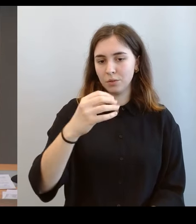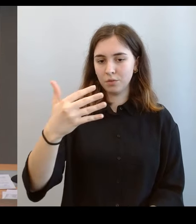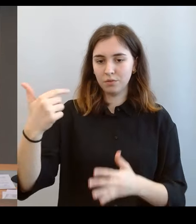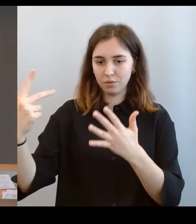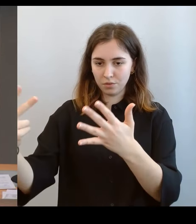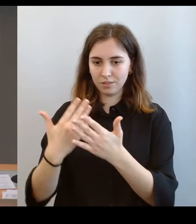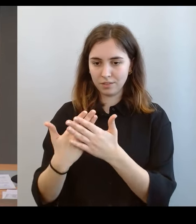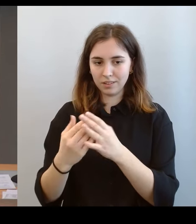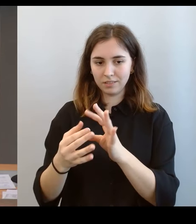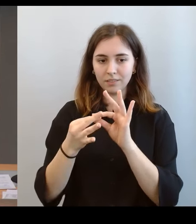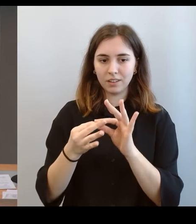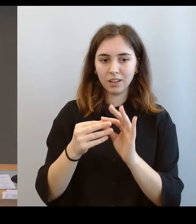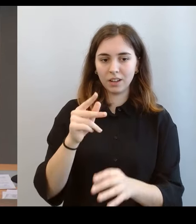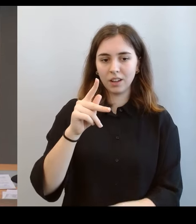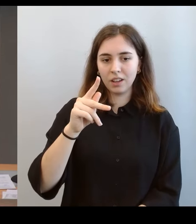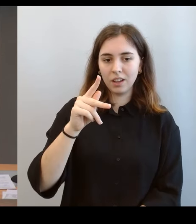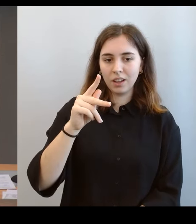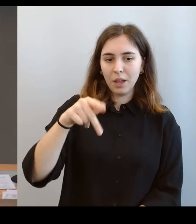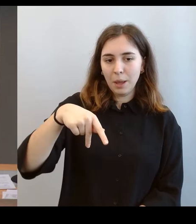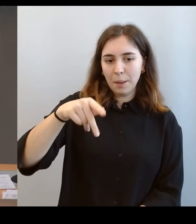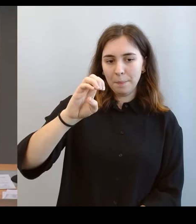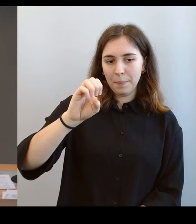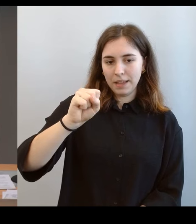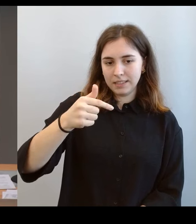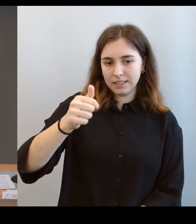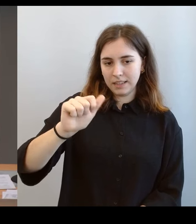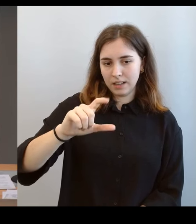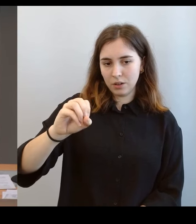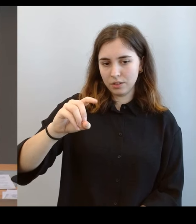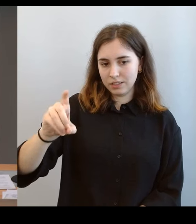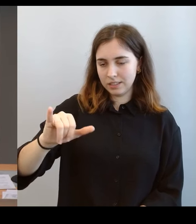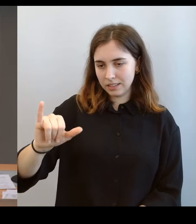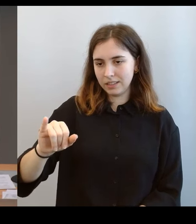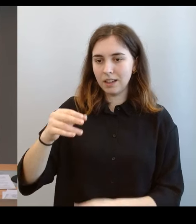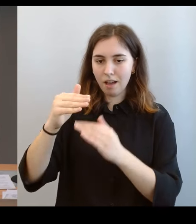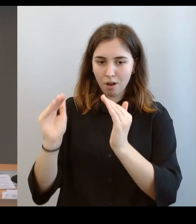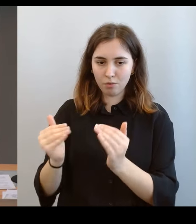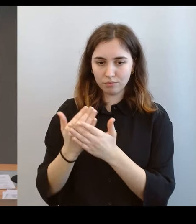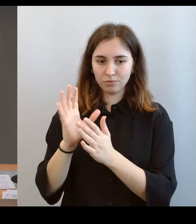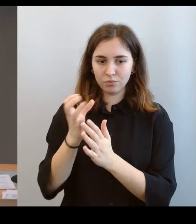Die Wahlvorschläge der AfD-Fraktion für diese Gremien haben in den letzten Sitzungen keine Mehrheit gefunden.